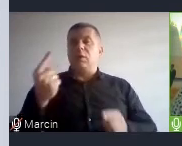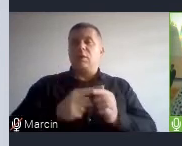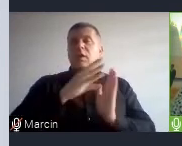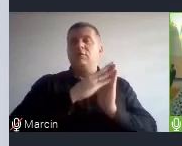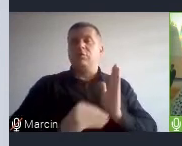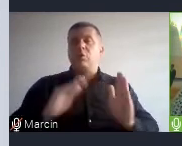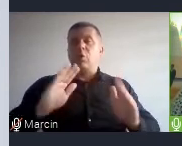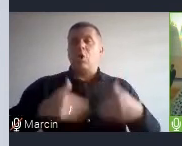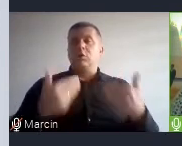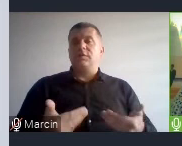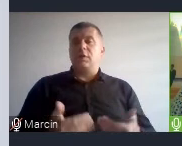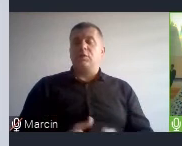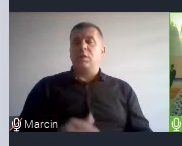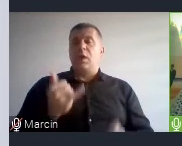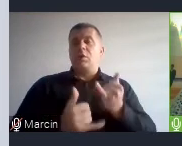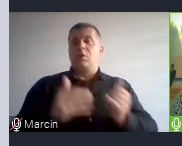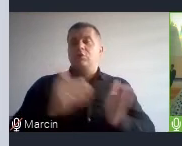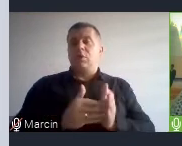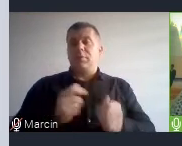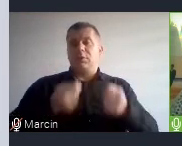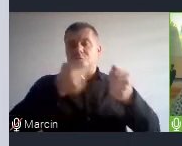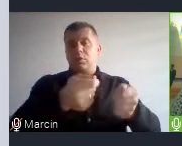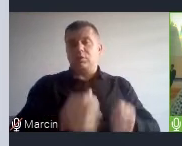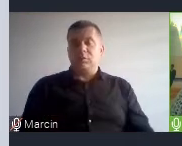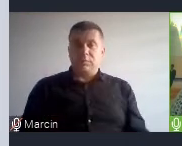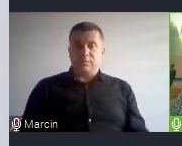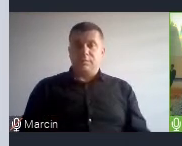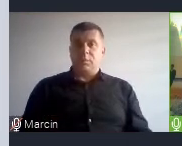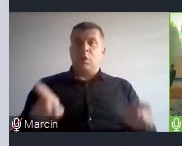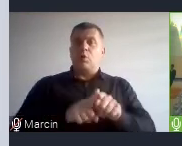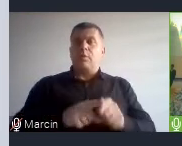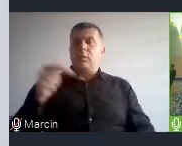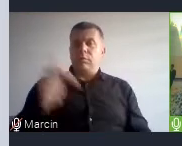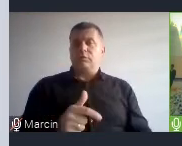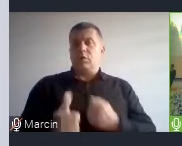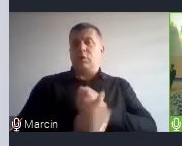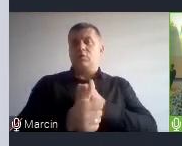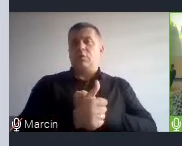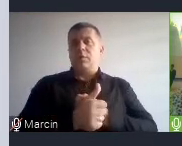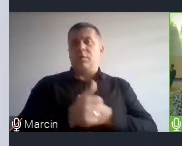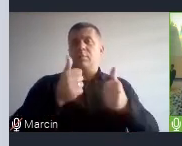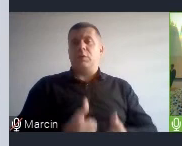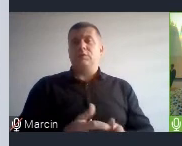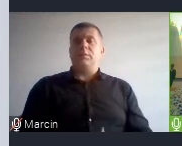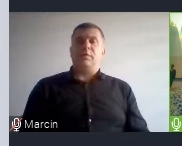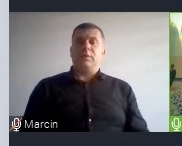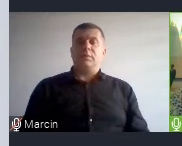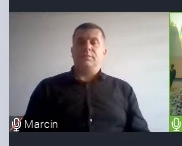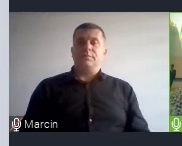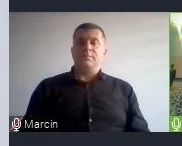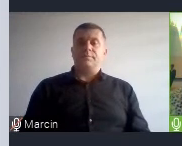jeśli takie oświadczenie trzeba złożyć, również ma być w dokumentacji postępowania.